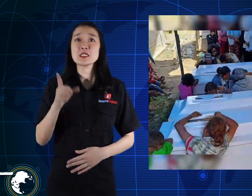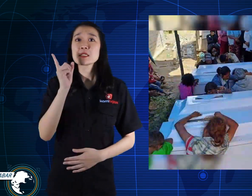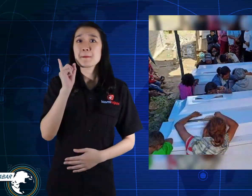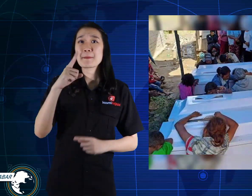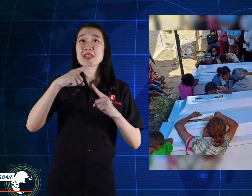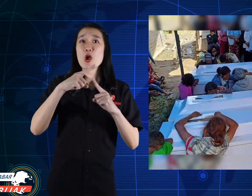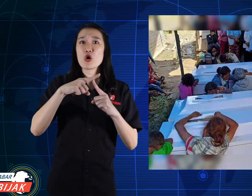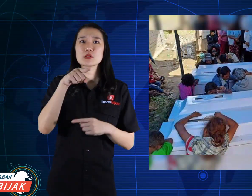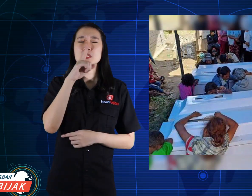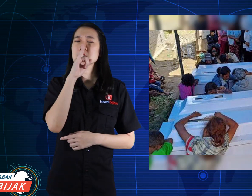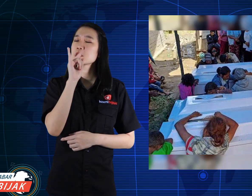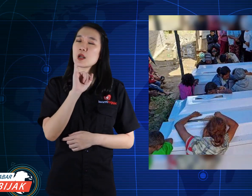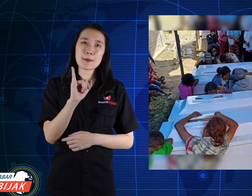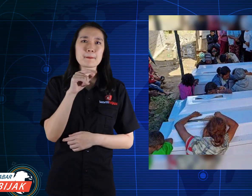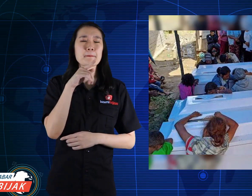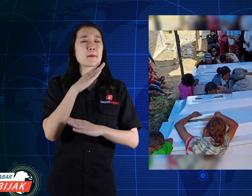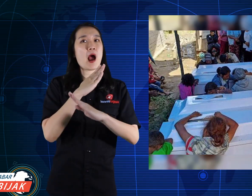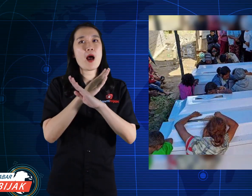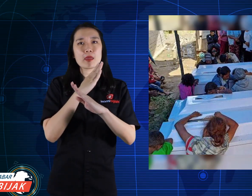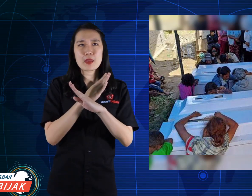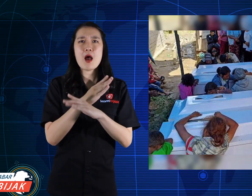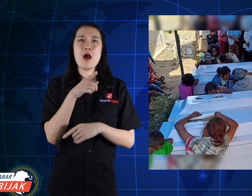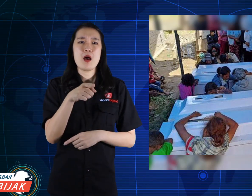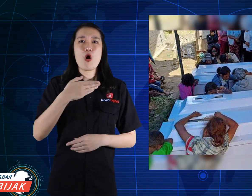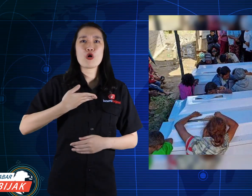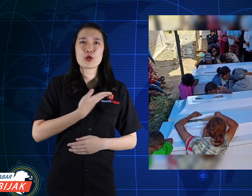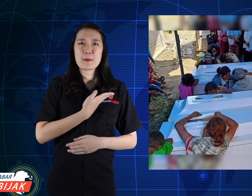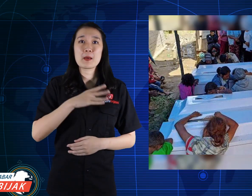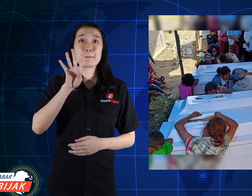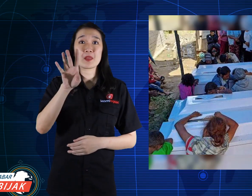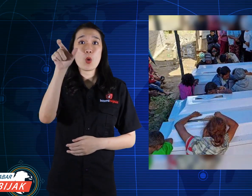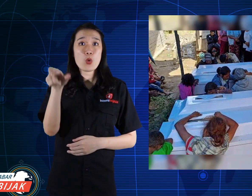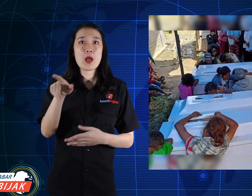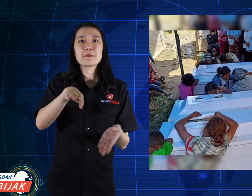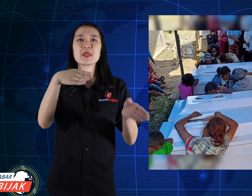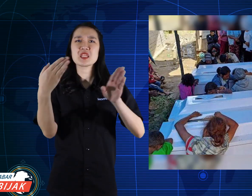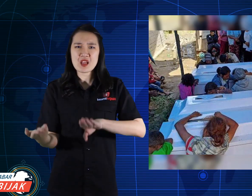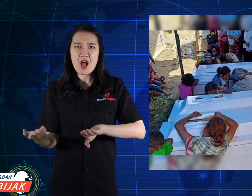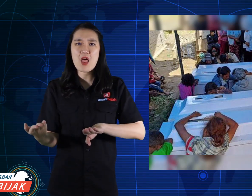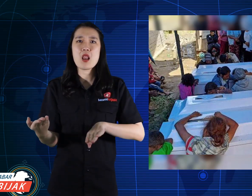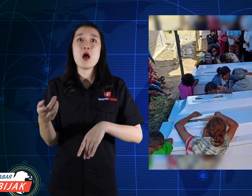Sebab teroris itu menyeramkan dan berbahaya. Ada 4 orang yang meninggal.